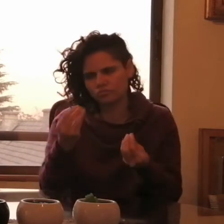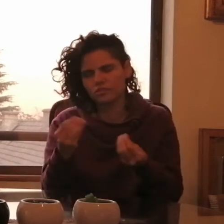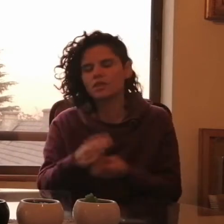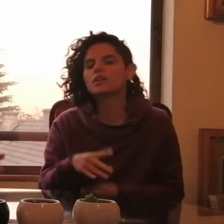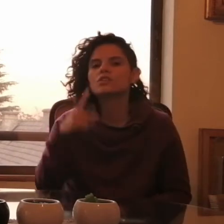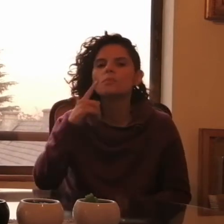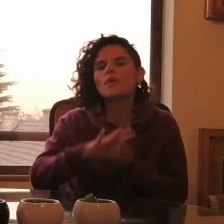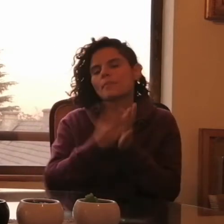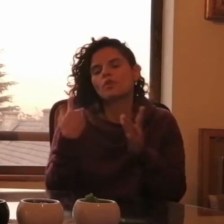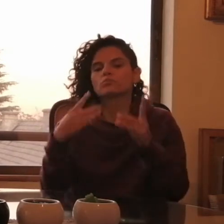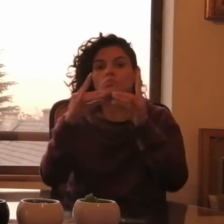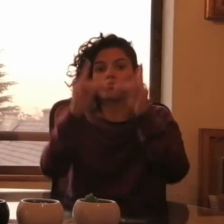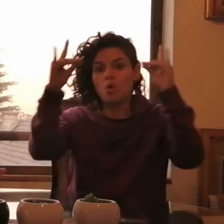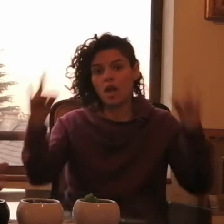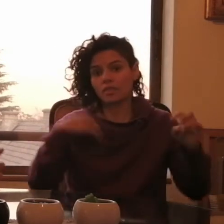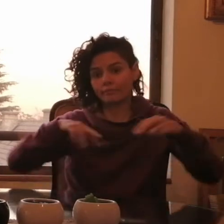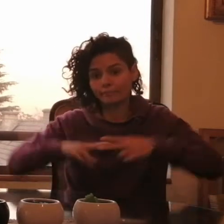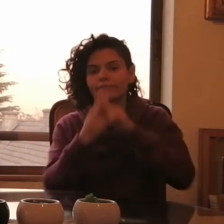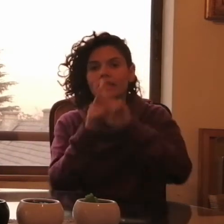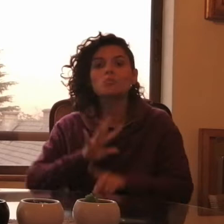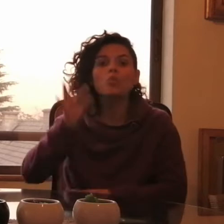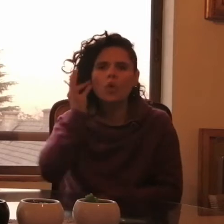dirige una mujer también se va a preocupar a lo mejor de un poco más